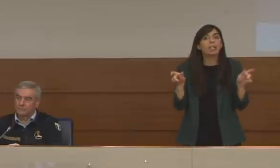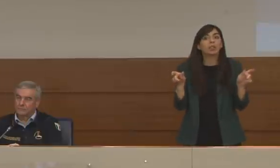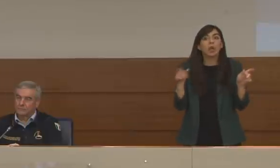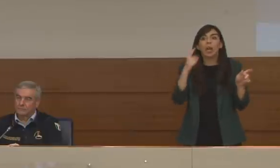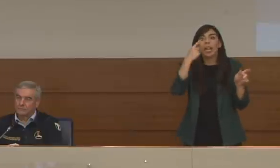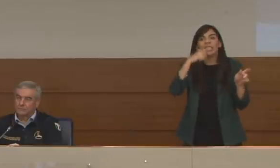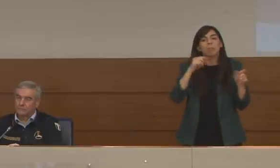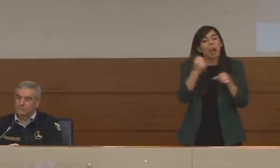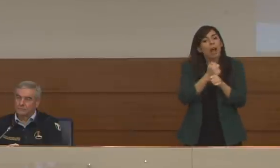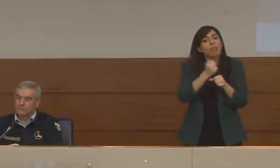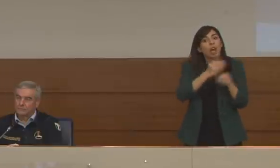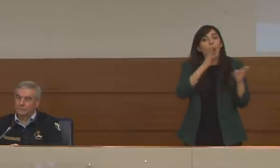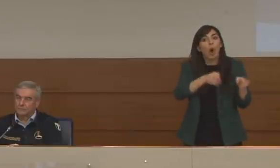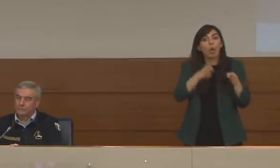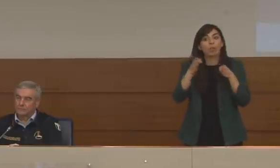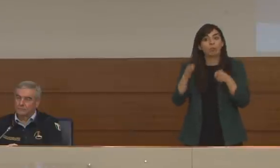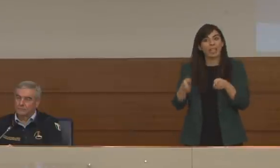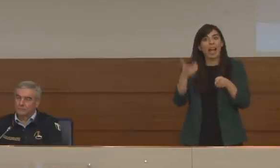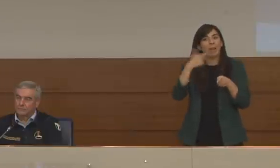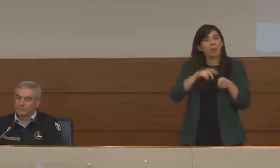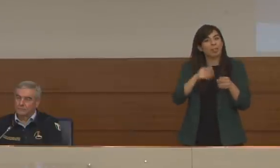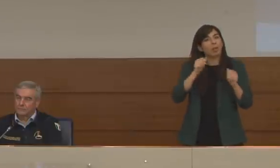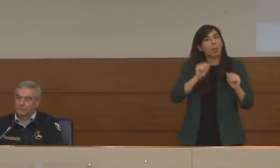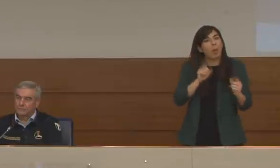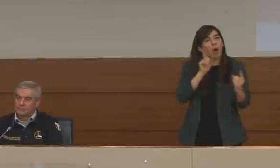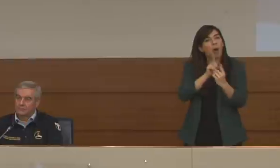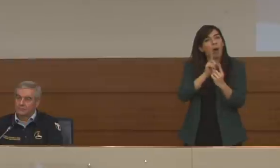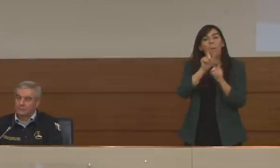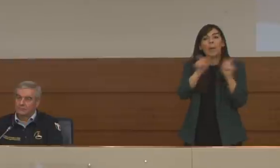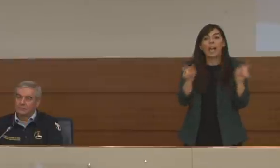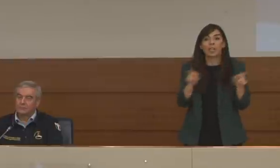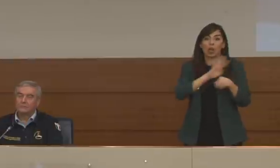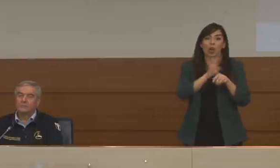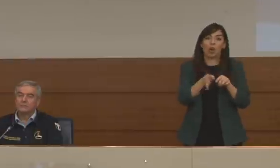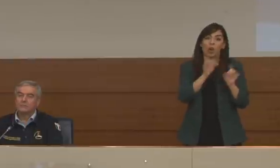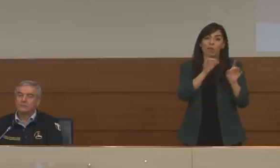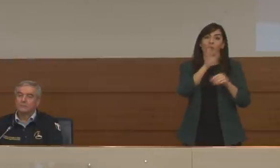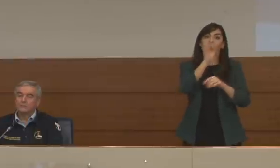sanitari in primis, ma parliamo anche delle persone convalescenti che devono